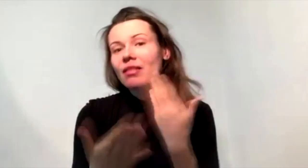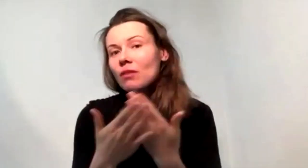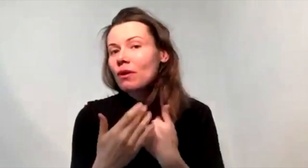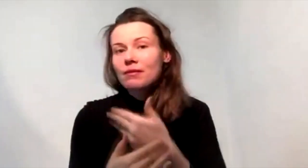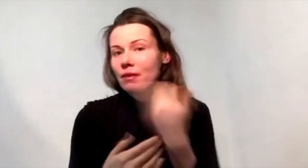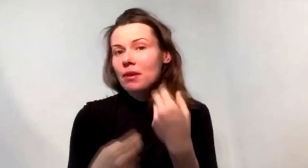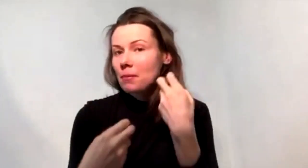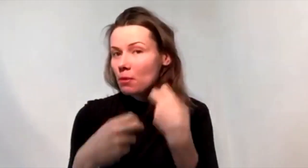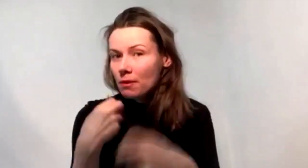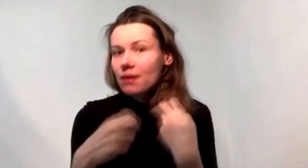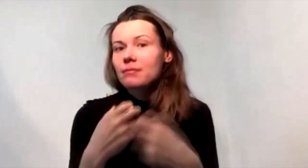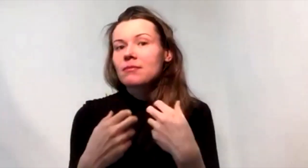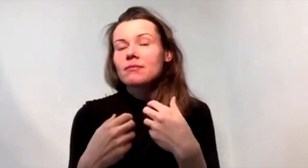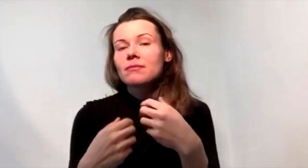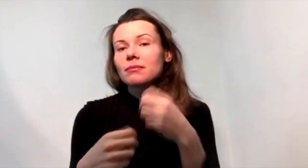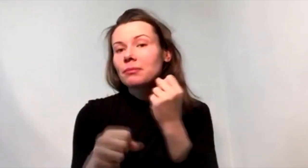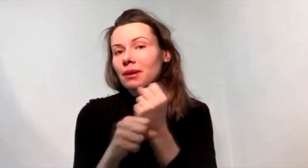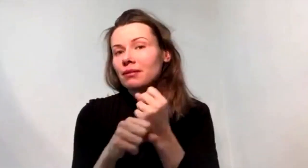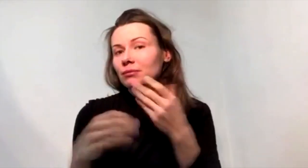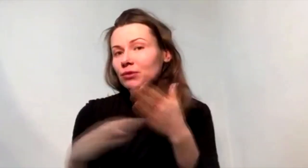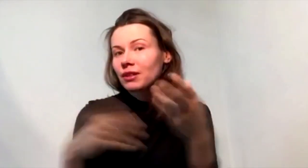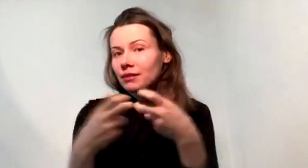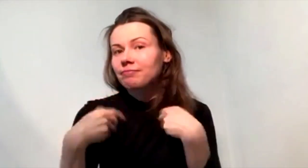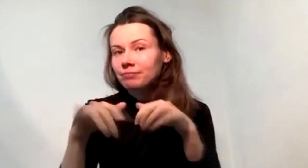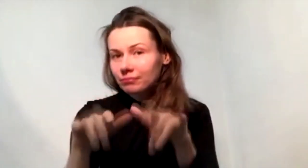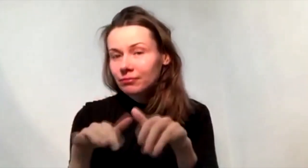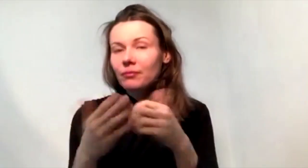i nie ma problemu, bo pracuję przez internet.